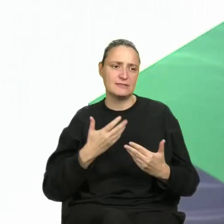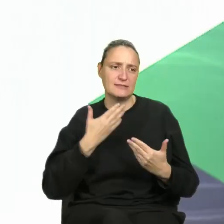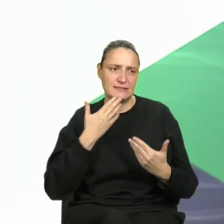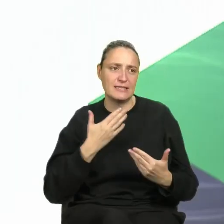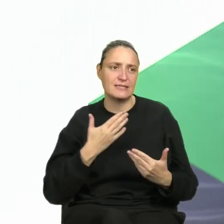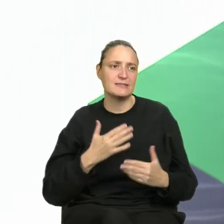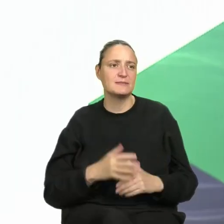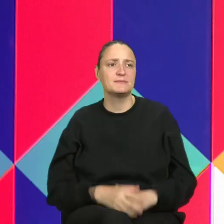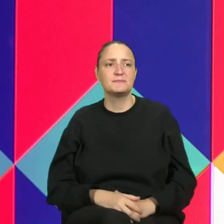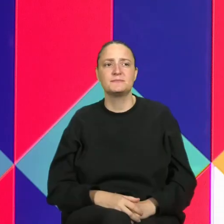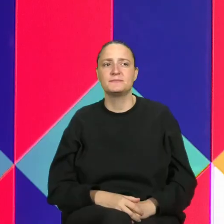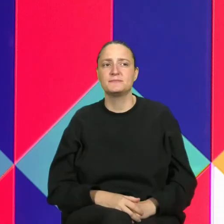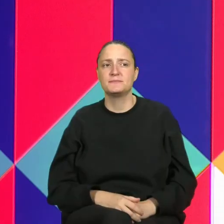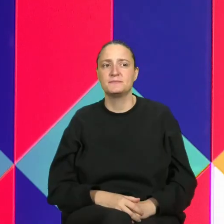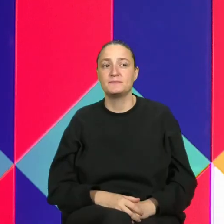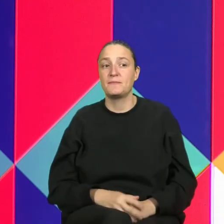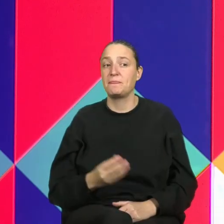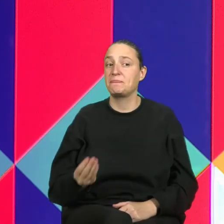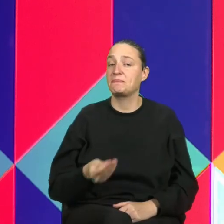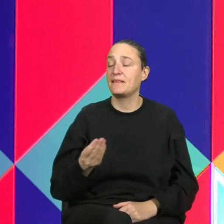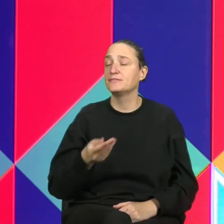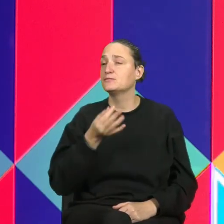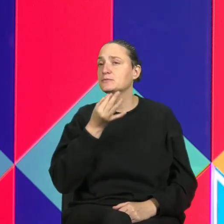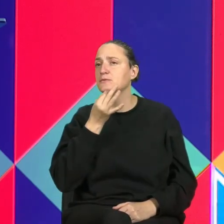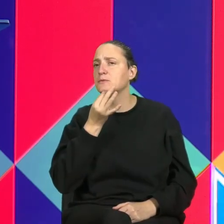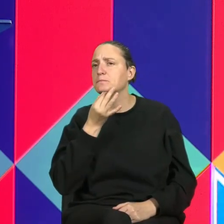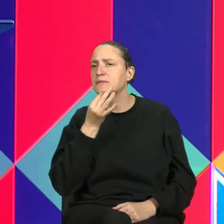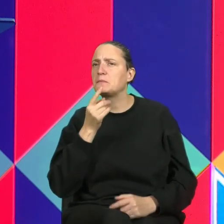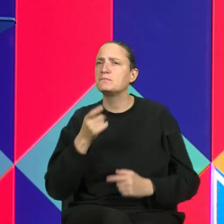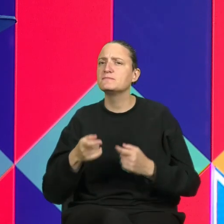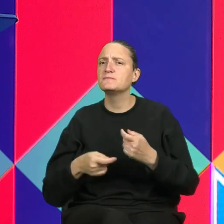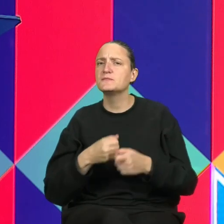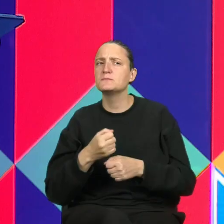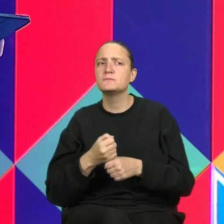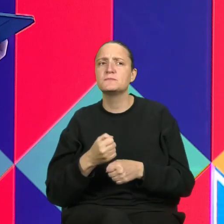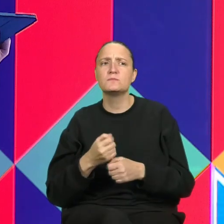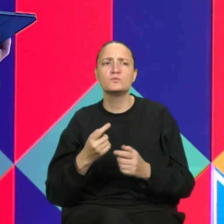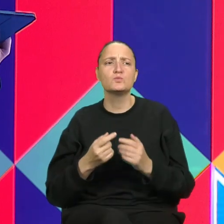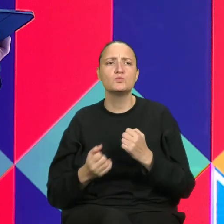Dziękuję bardzo. Ja muszę dopytać tradycyjnie, co jest największym wyzwaniem dla ambasadorki takiego konkursu?